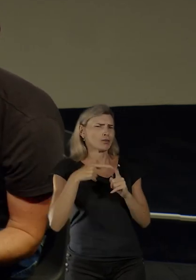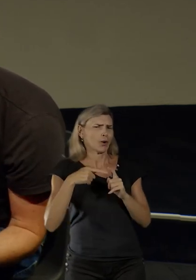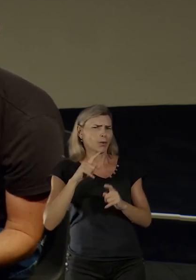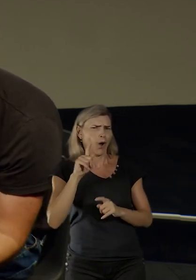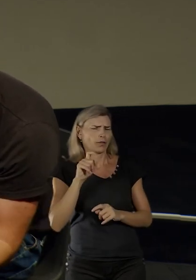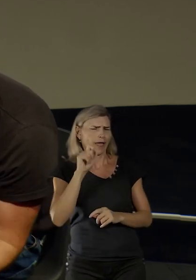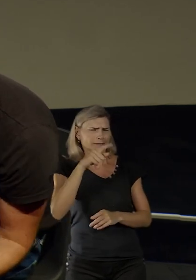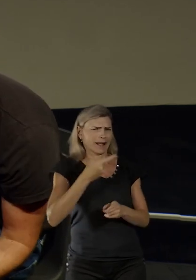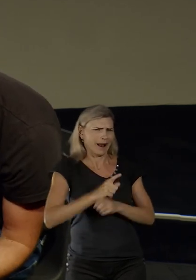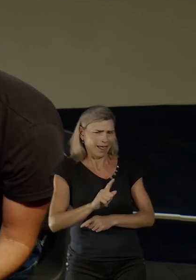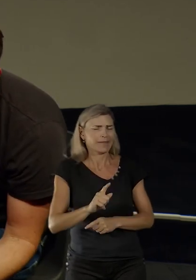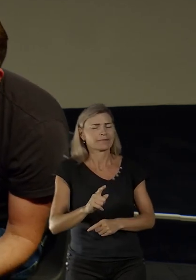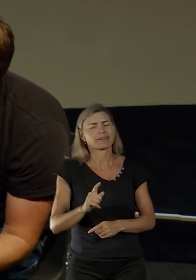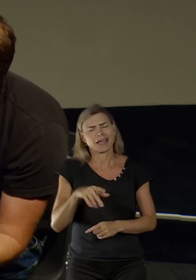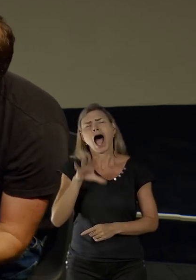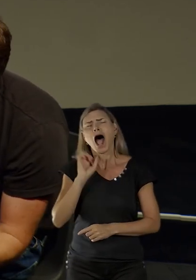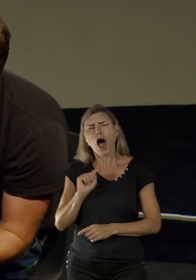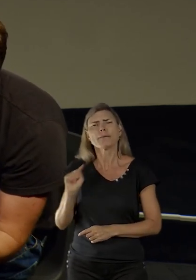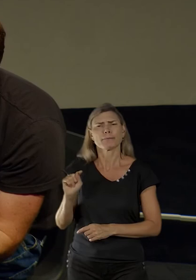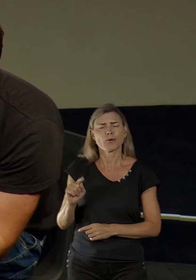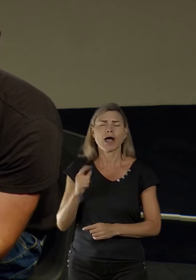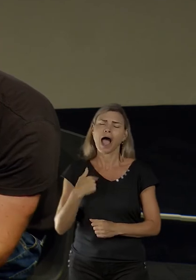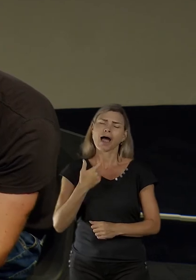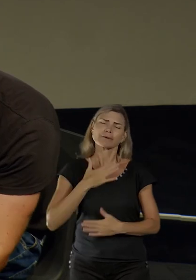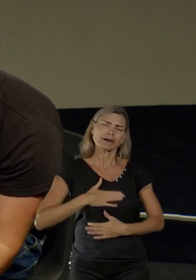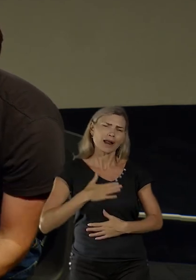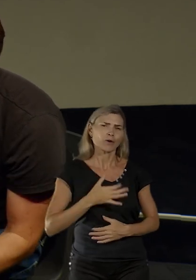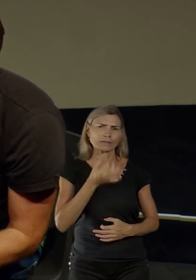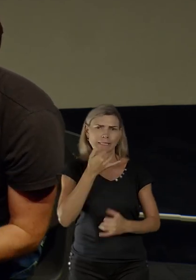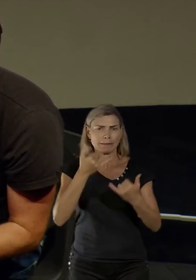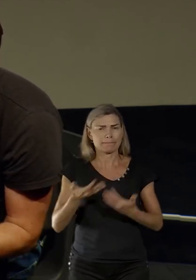kdyby se v Praze třeba vedla diskuse o tom, že tady skutečně má vzniknout